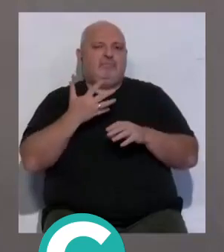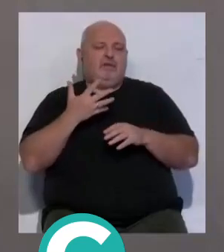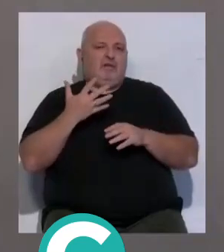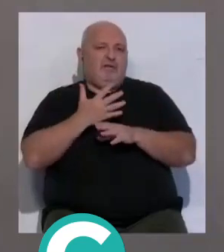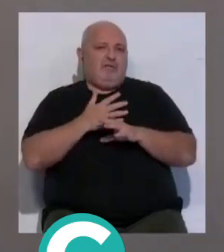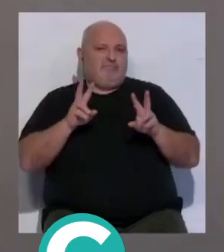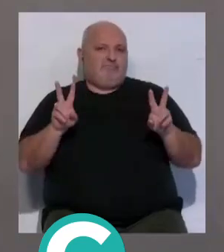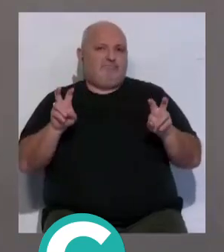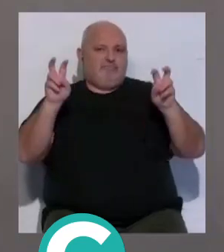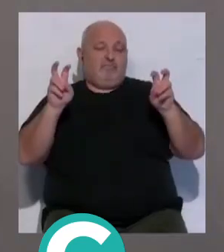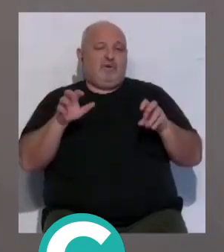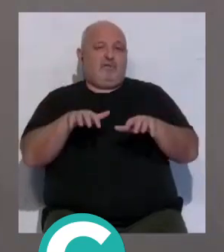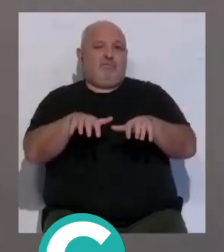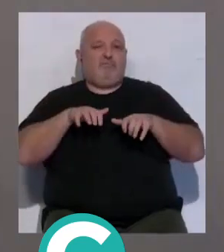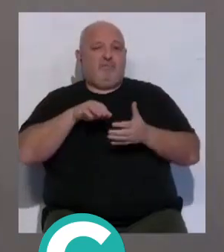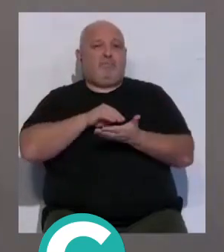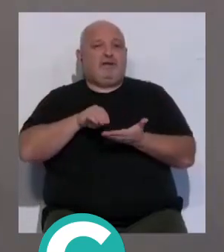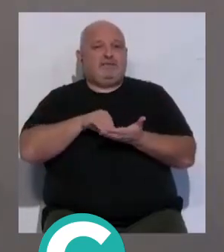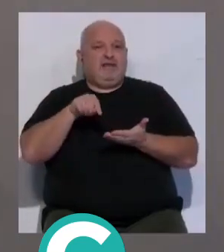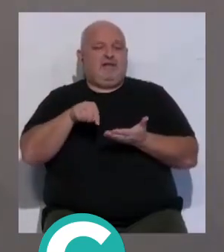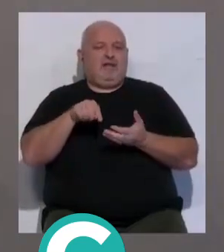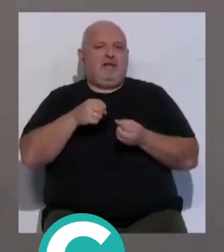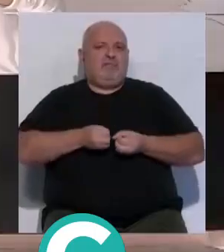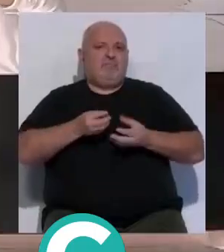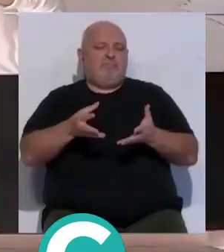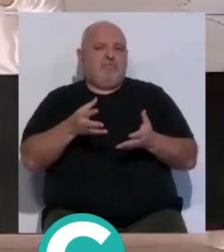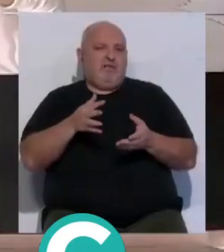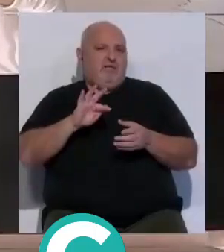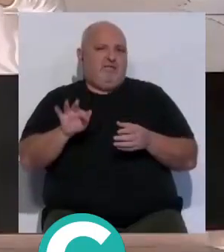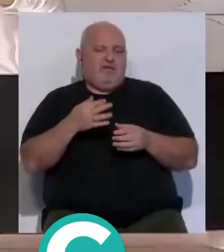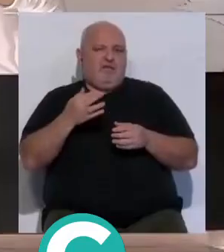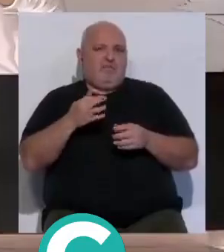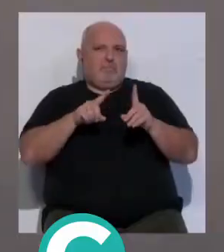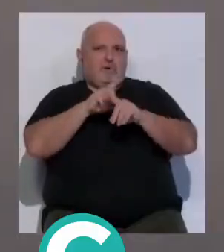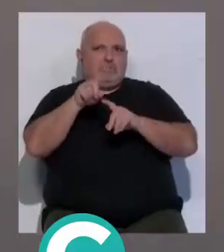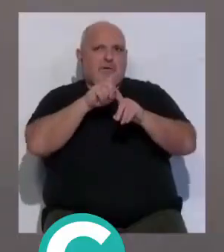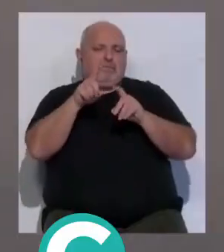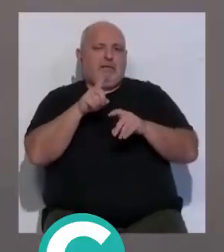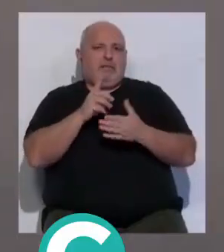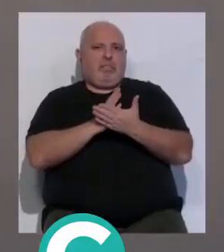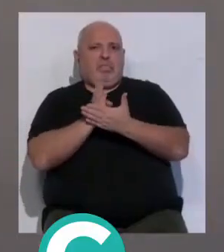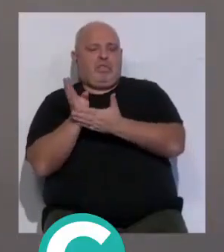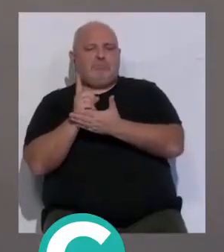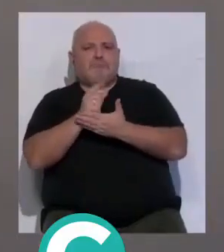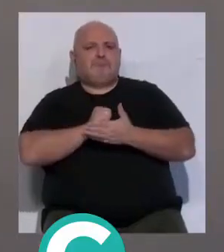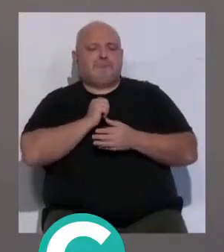dicho porque de la rueda de prensa Normalmente se buscan otros otras preguntas y creo que Rodrigo da